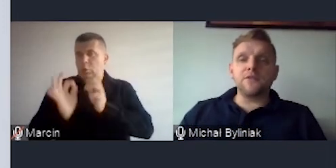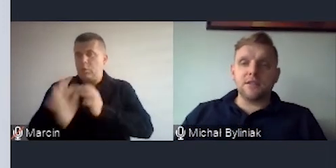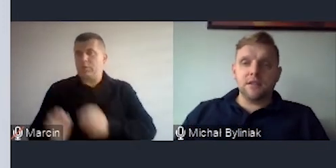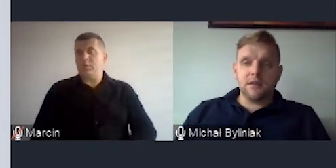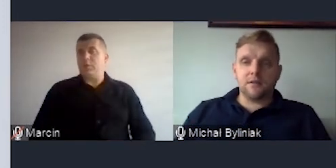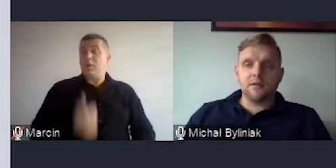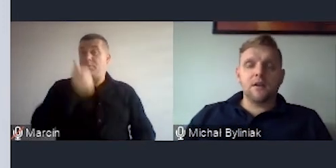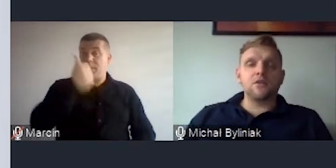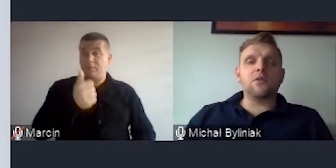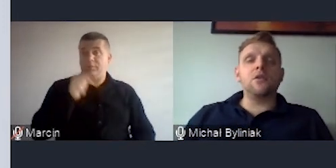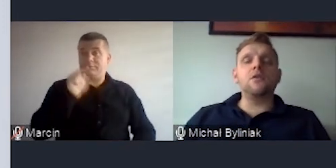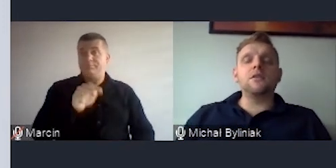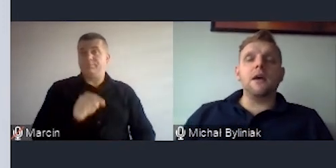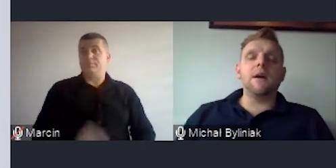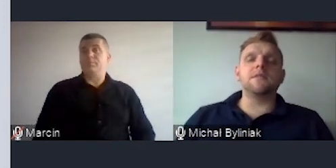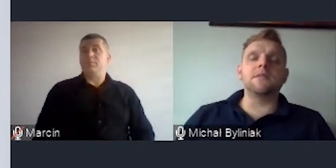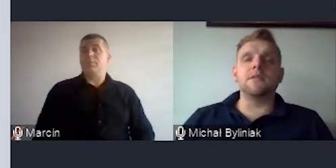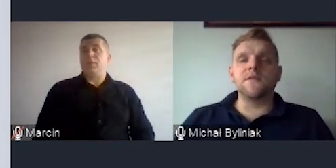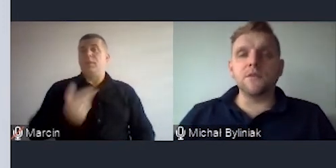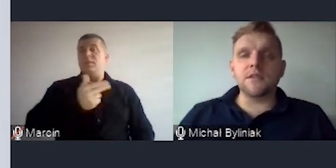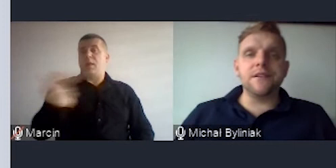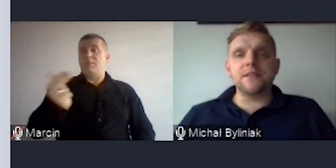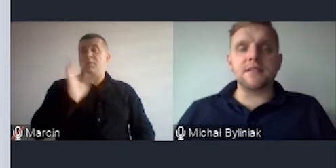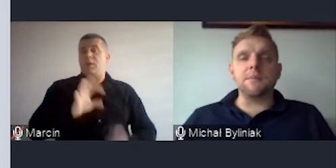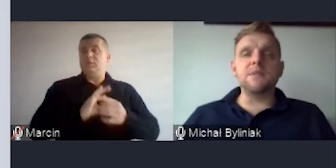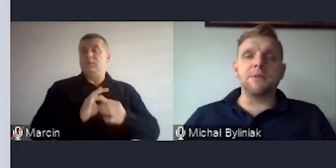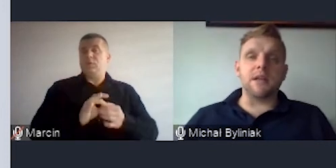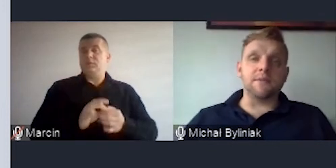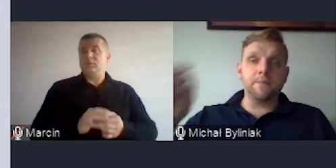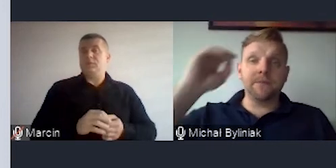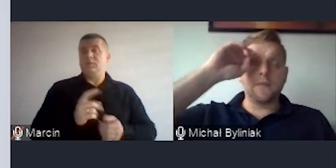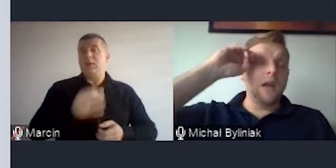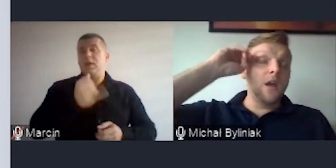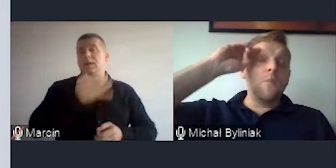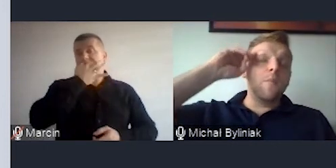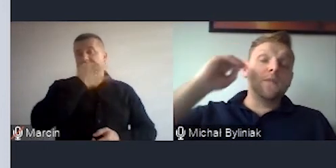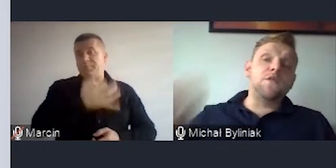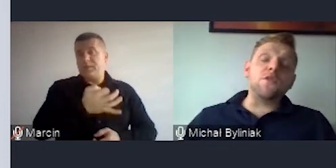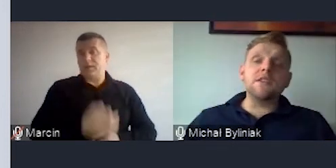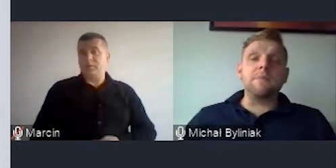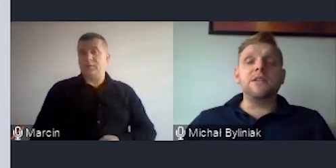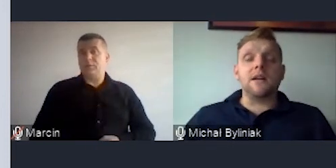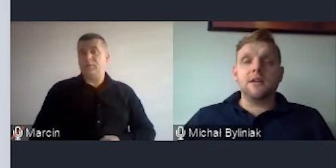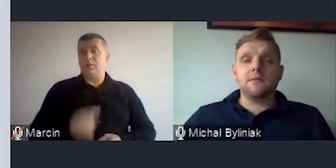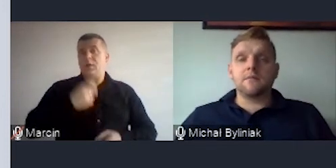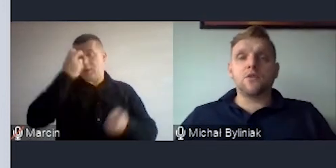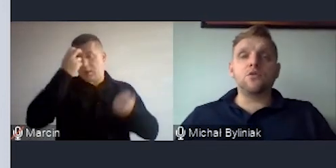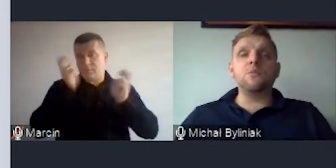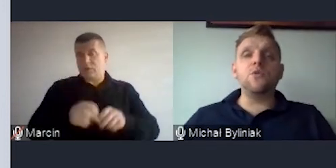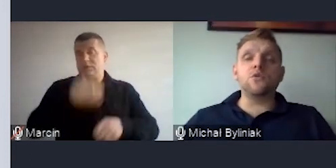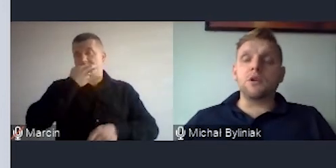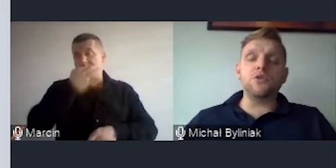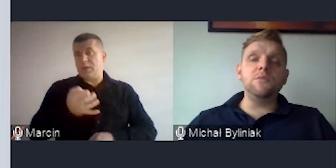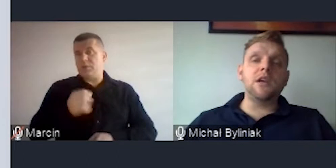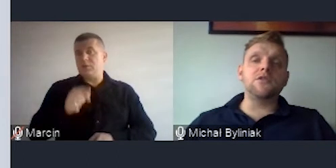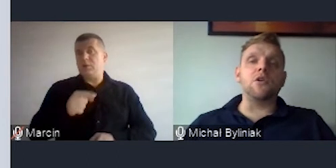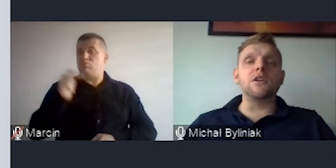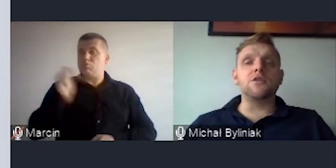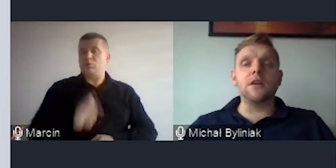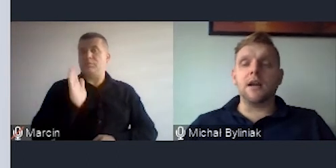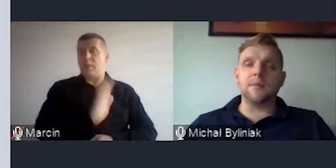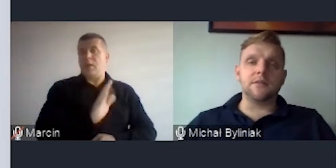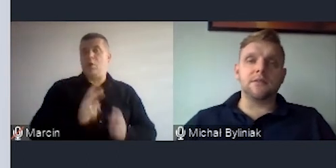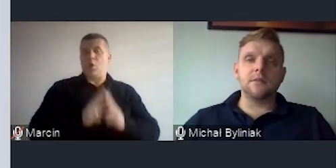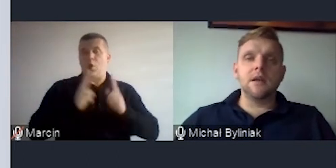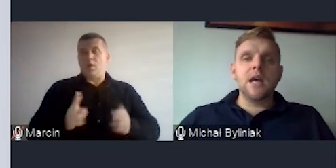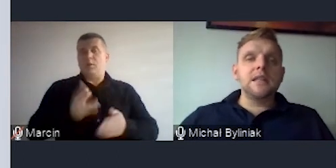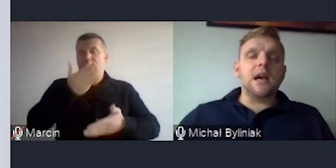Pierwszy z nich to temat związany z samym zapytaniem. Tworzę zapytanie, które musi mieć określone elementy.